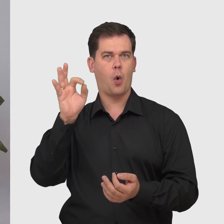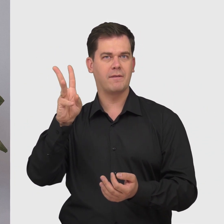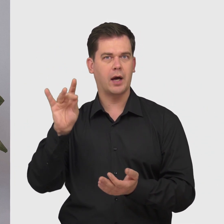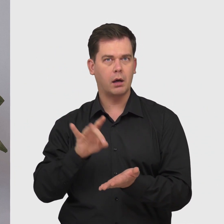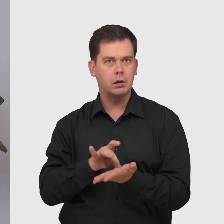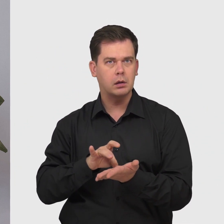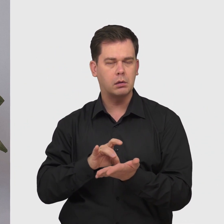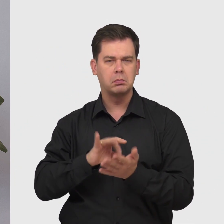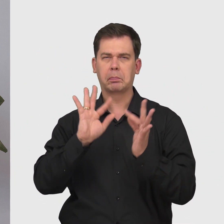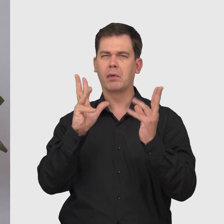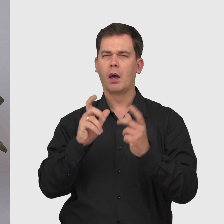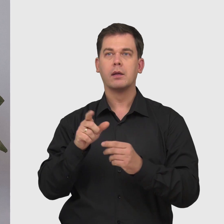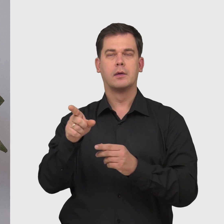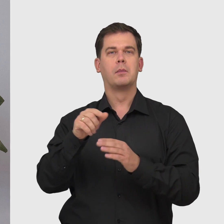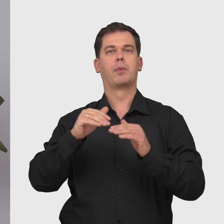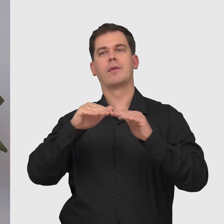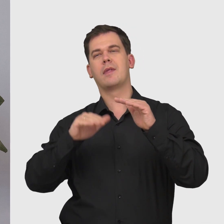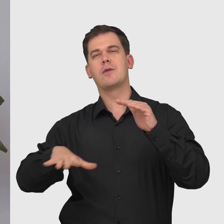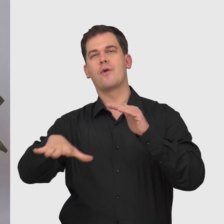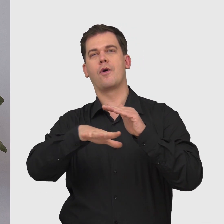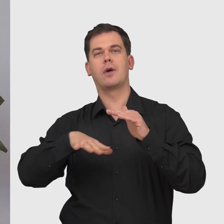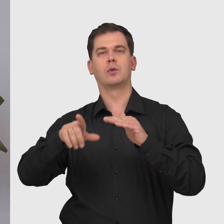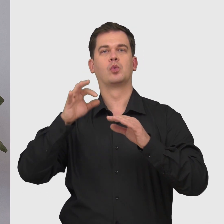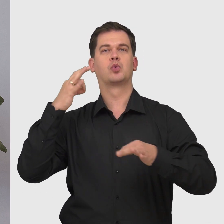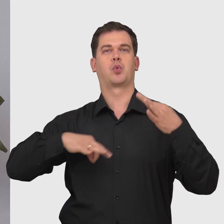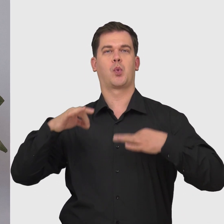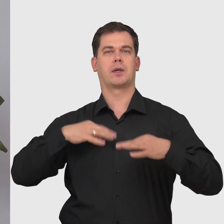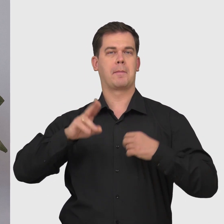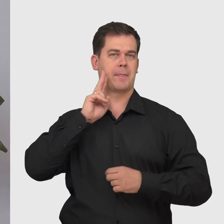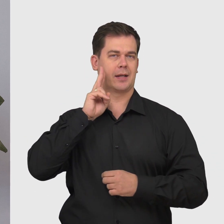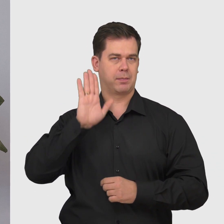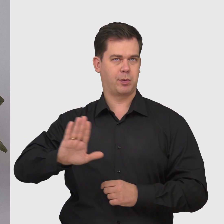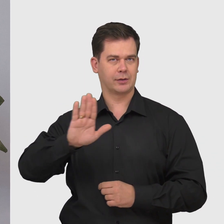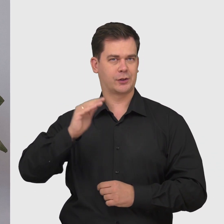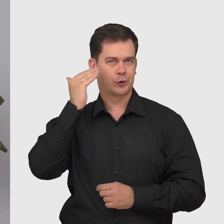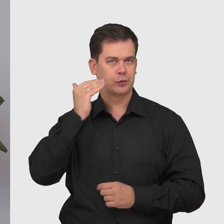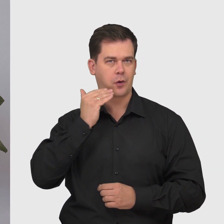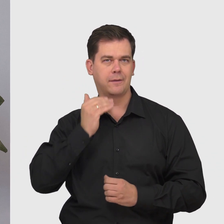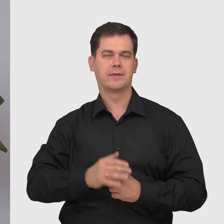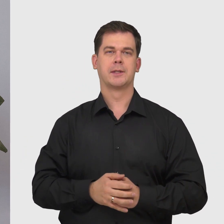perłowe naczynko na wonności zawieszone w dolnej części rubinowej sukienki Maki Boskiej Częstochowskiej.